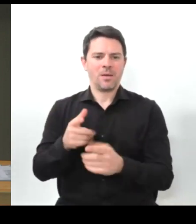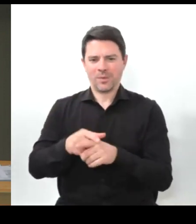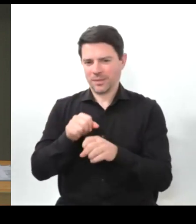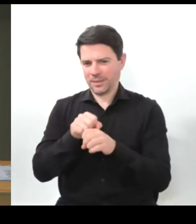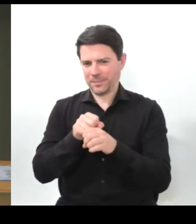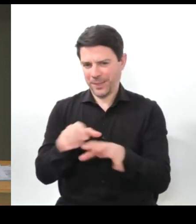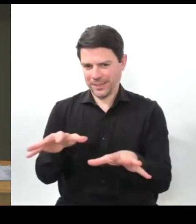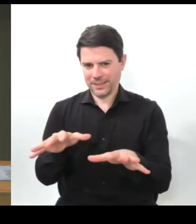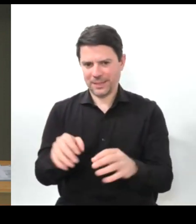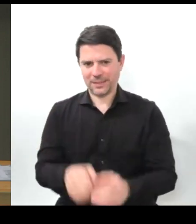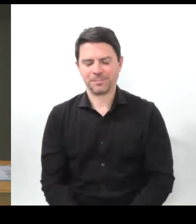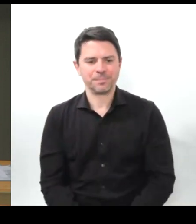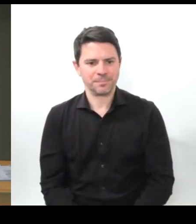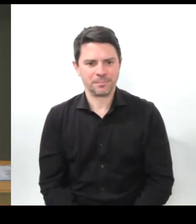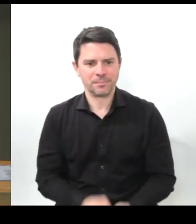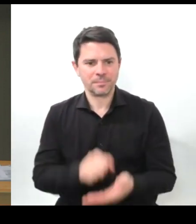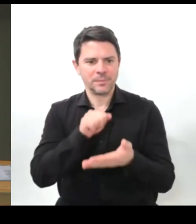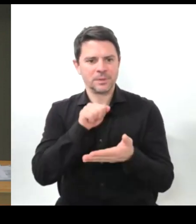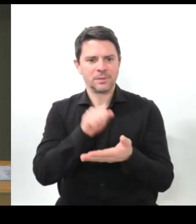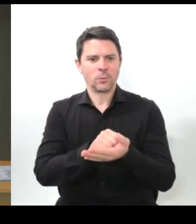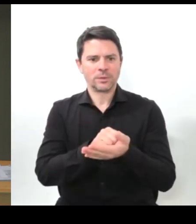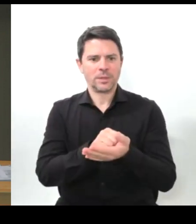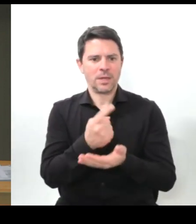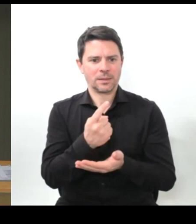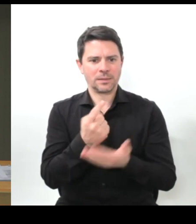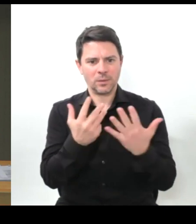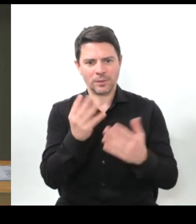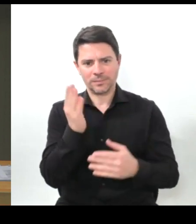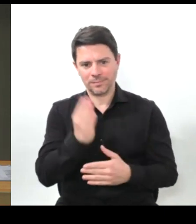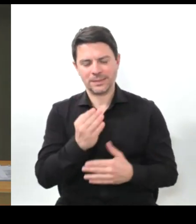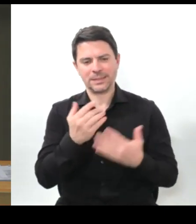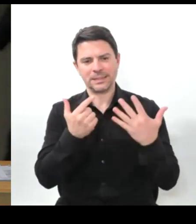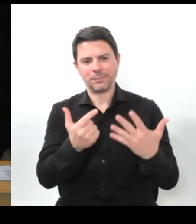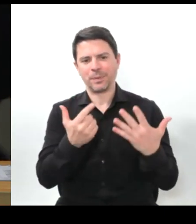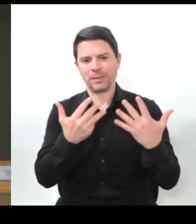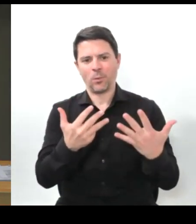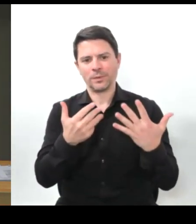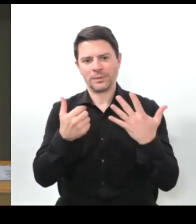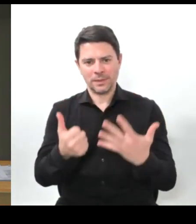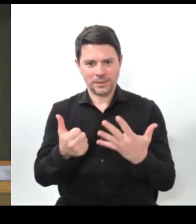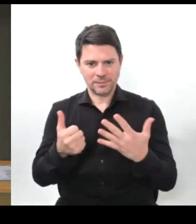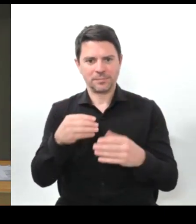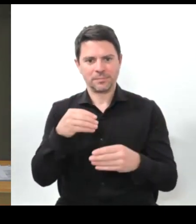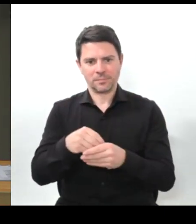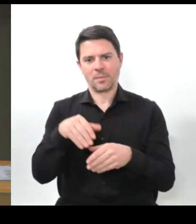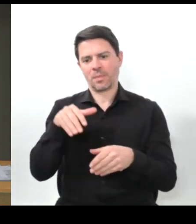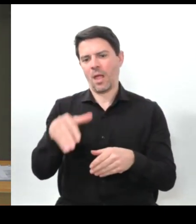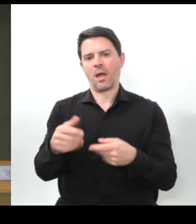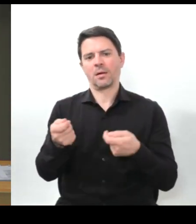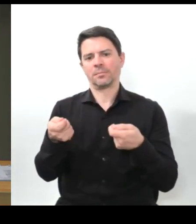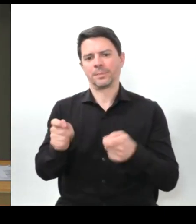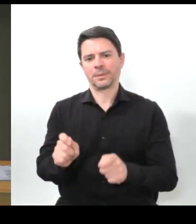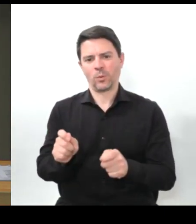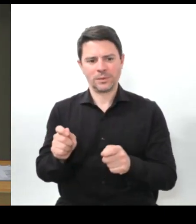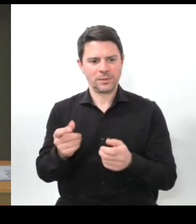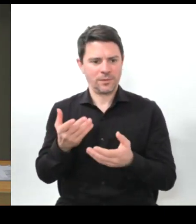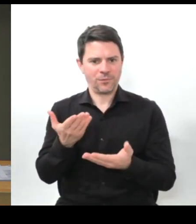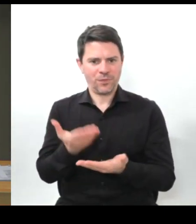Ich eröffne die zweite Lesung der Gesetzesvorlage, ich rufe auf die Überschrift, die Einleitung sowie die Paragrafen eins und zwei der Gesetzesvorlage